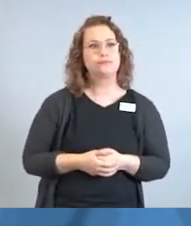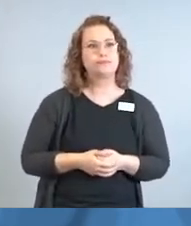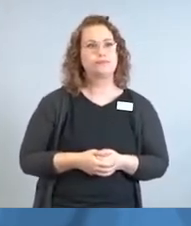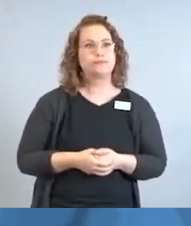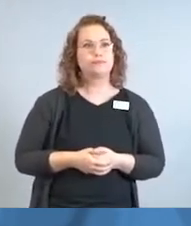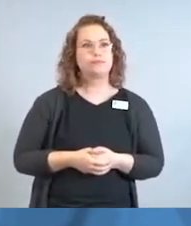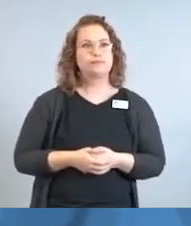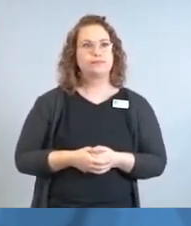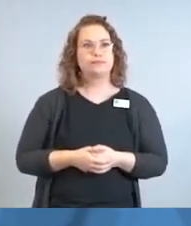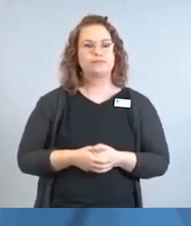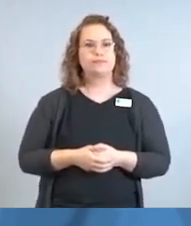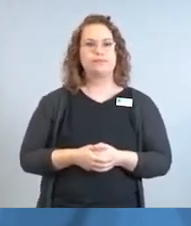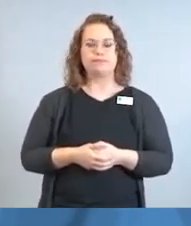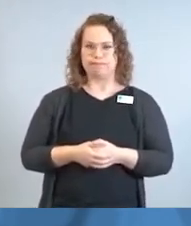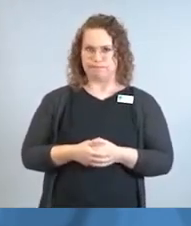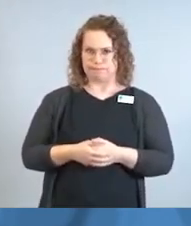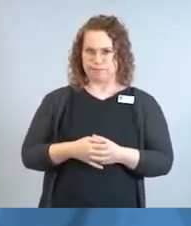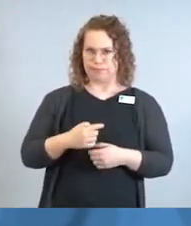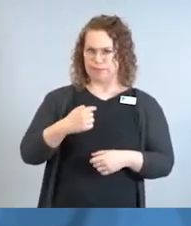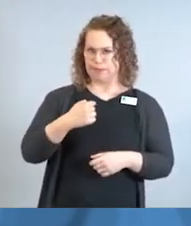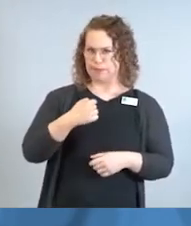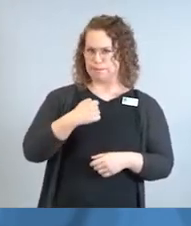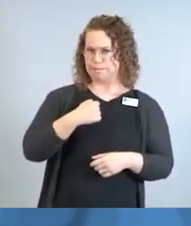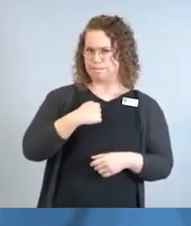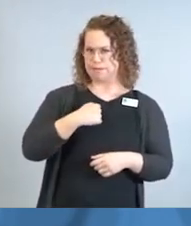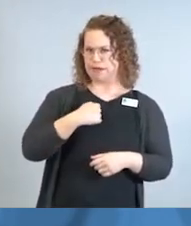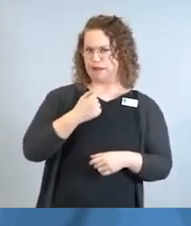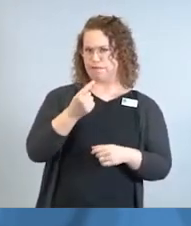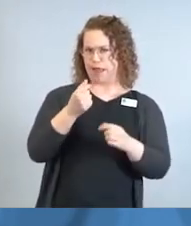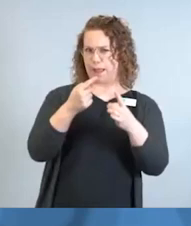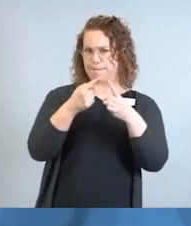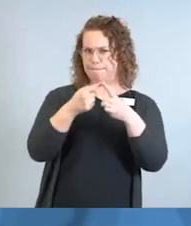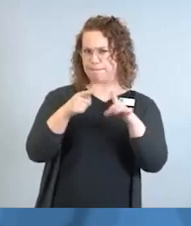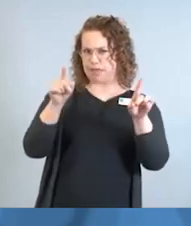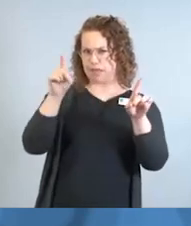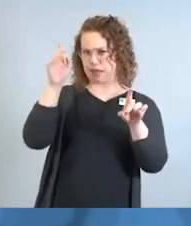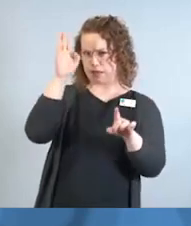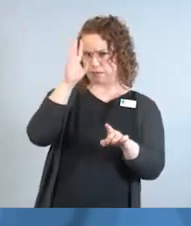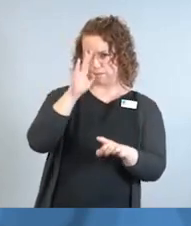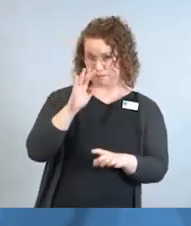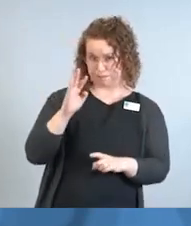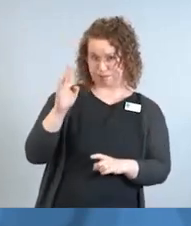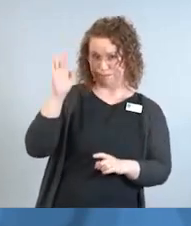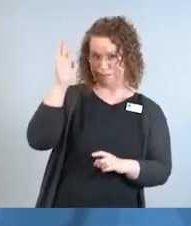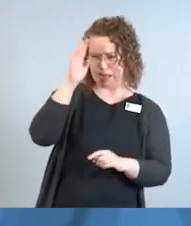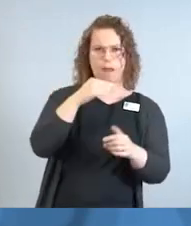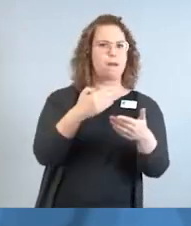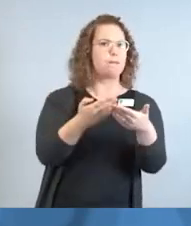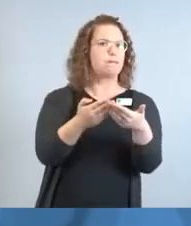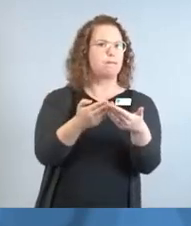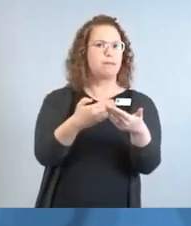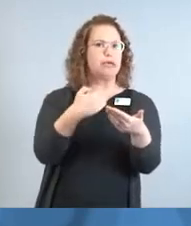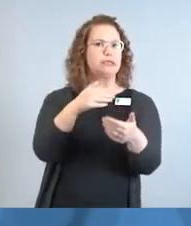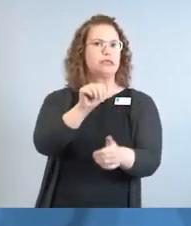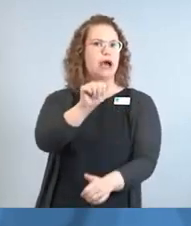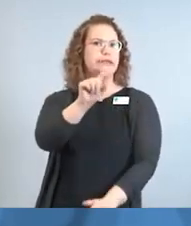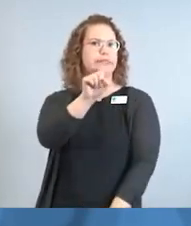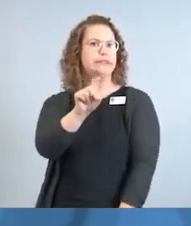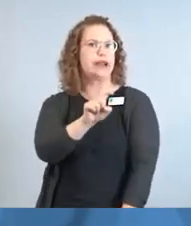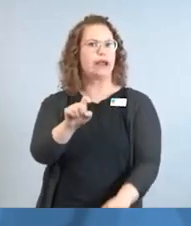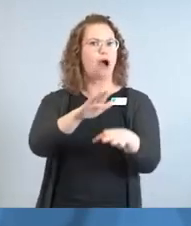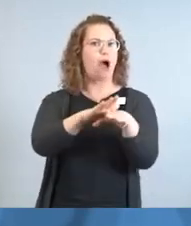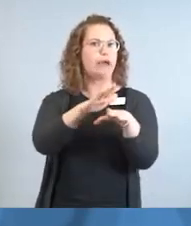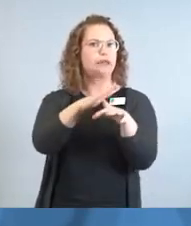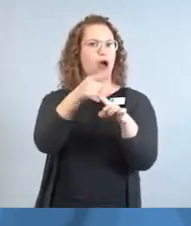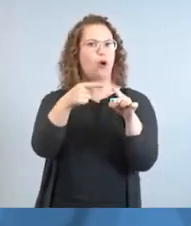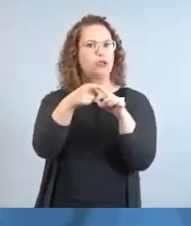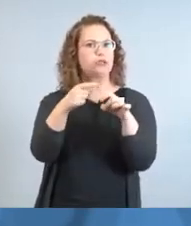Haluaisin hieman haastaa tätä kysymällä, millä perusteella Astra Zenecan haitat olisivat suuremmat kuin muiden rokotteiden.